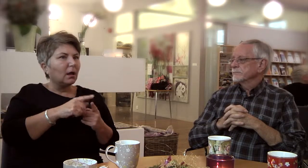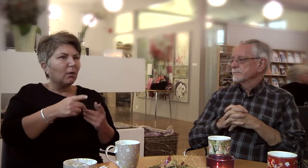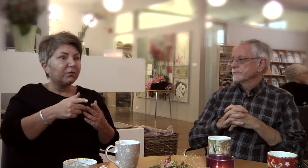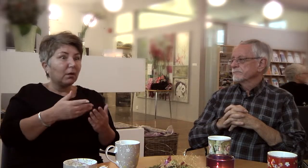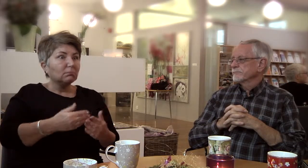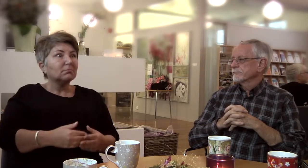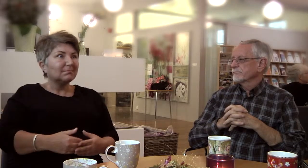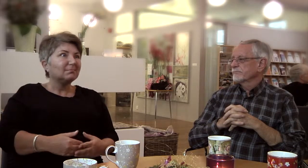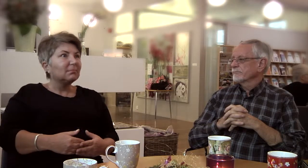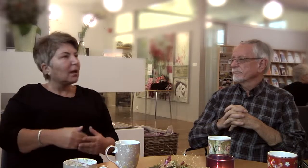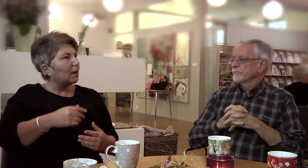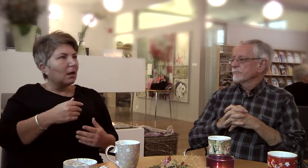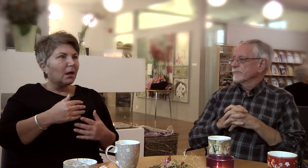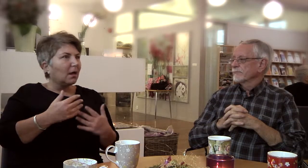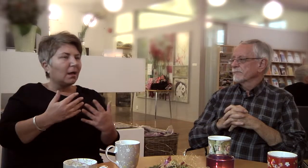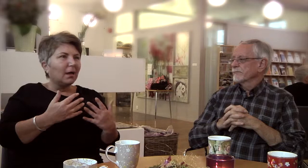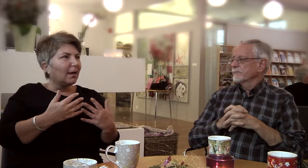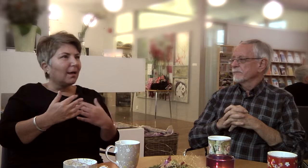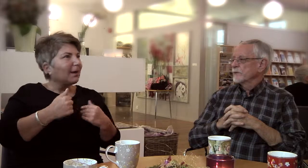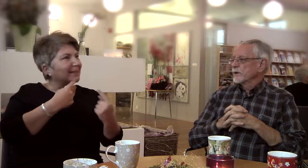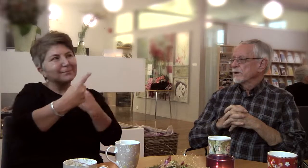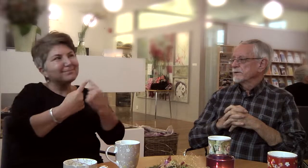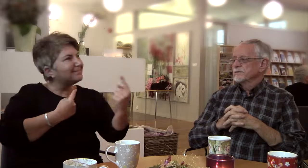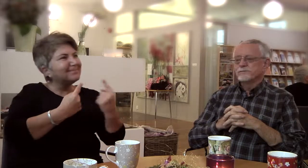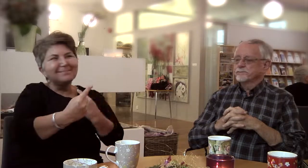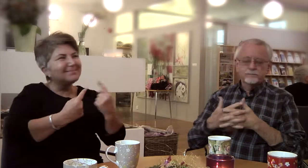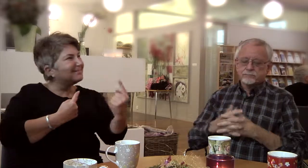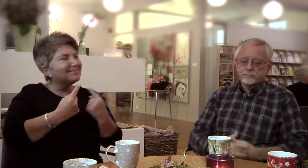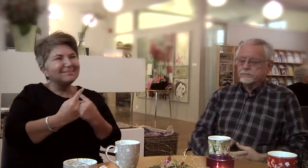kan bli litt rart og det blir ikke den samme samtalen.